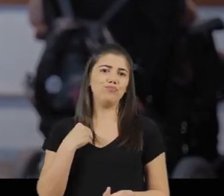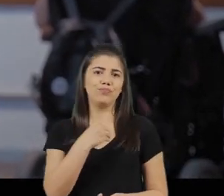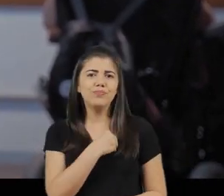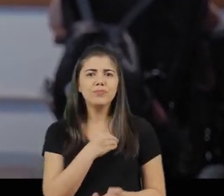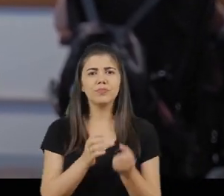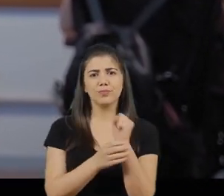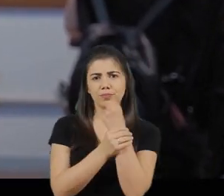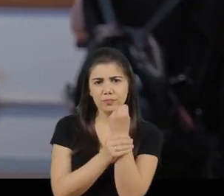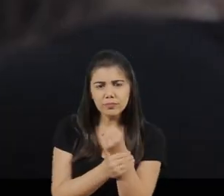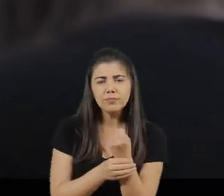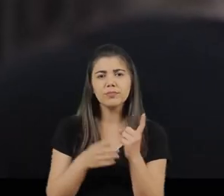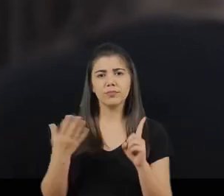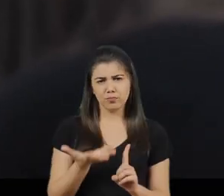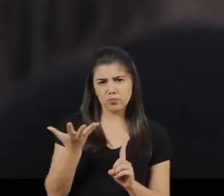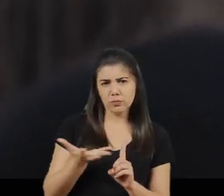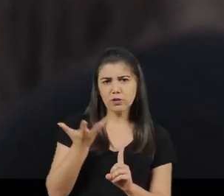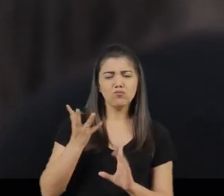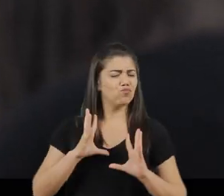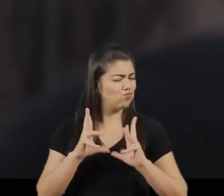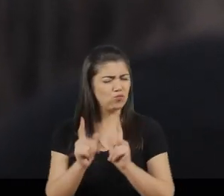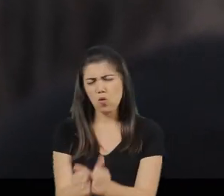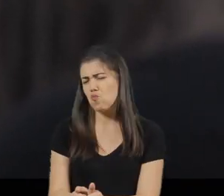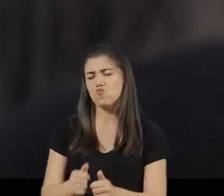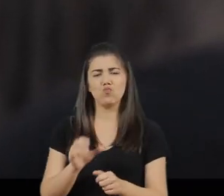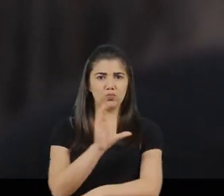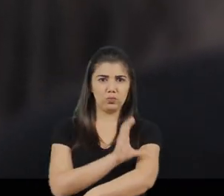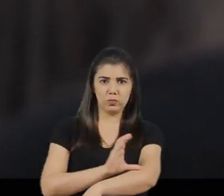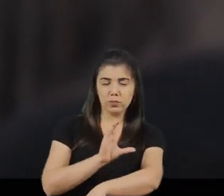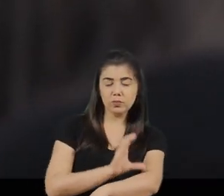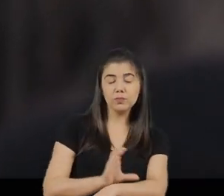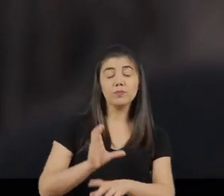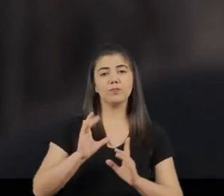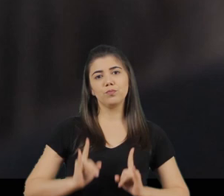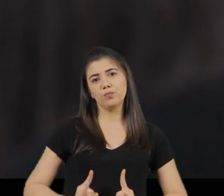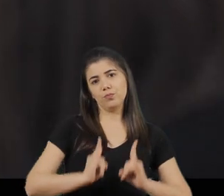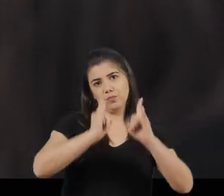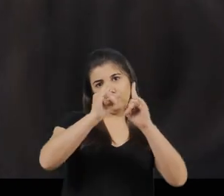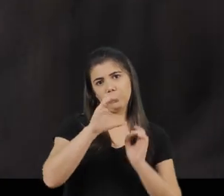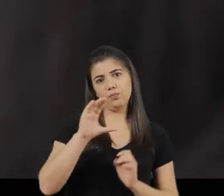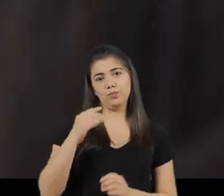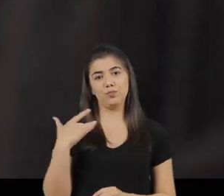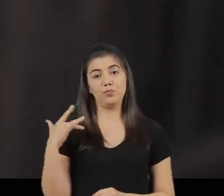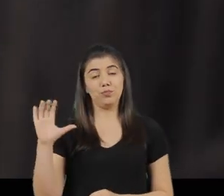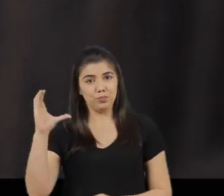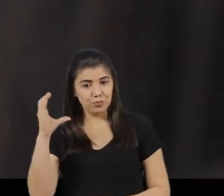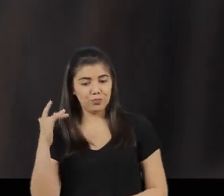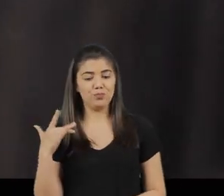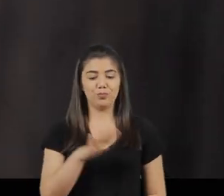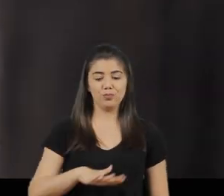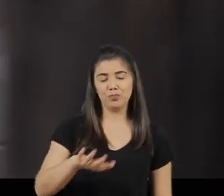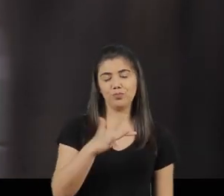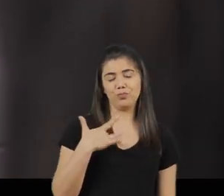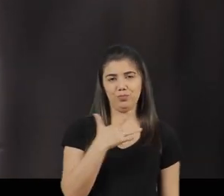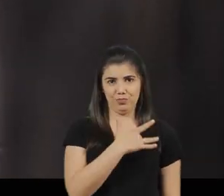todos os cursos do Centro de Ciências da Saúde.